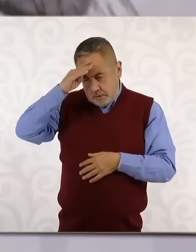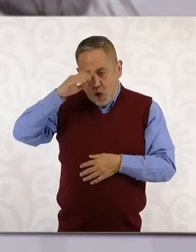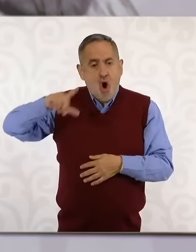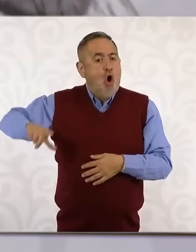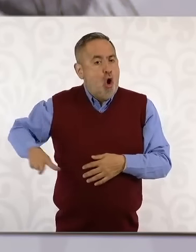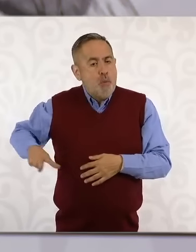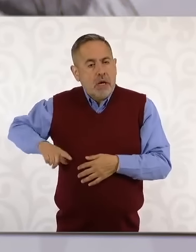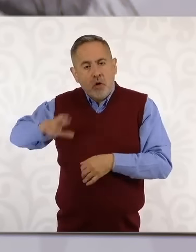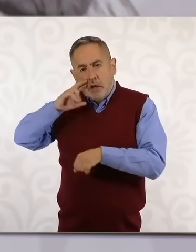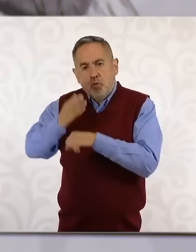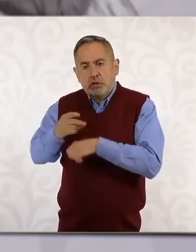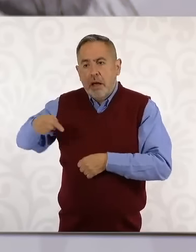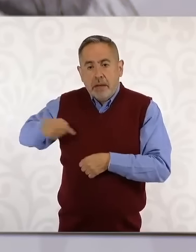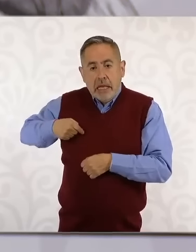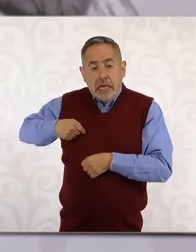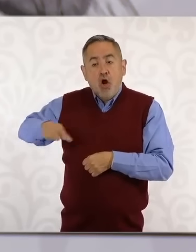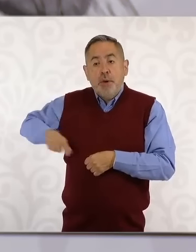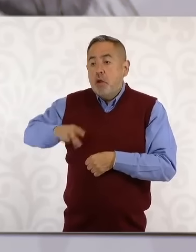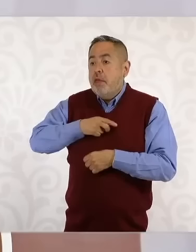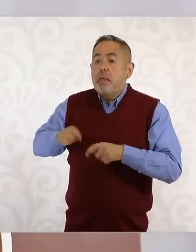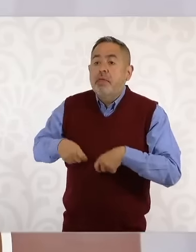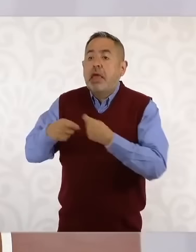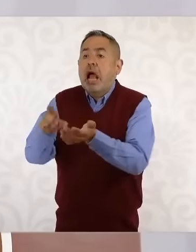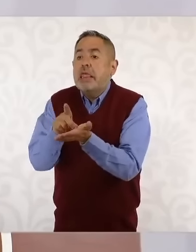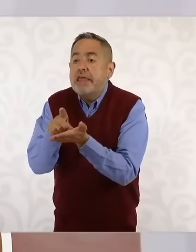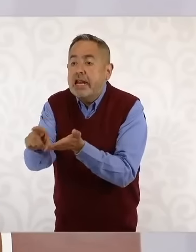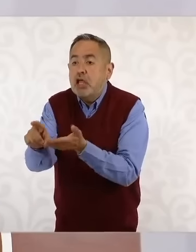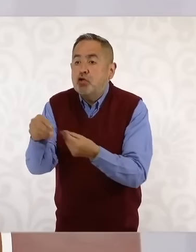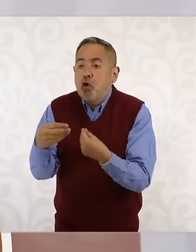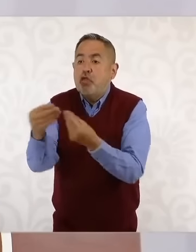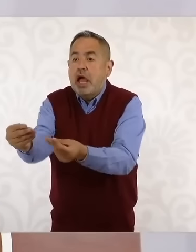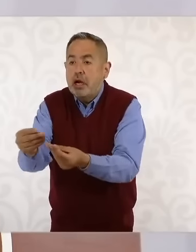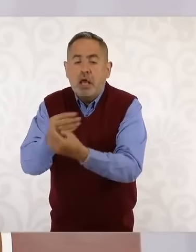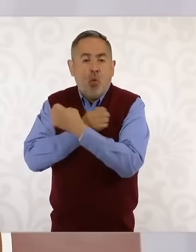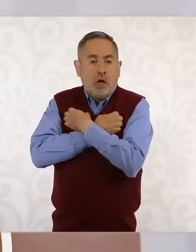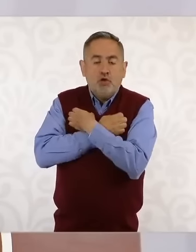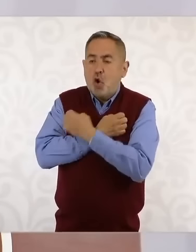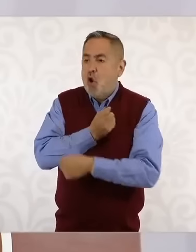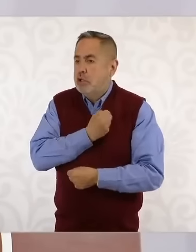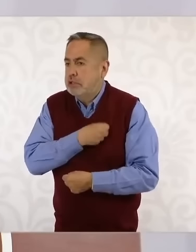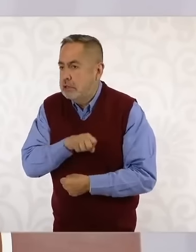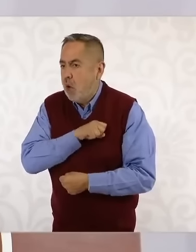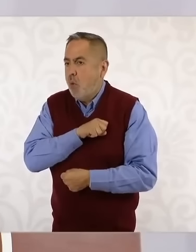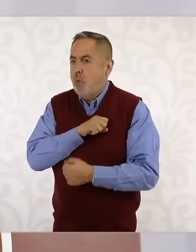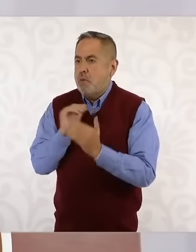garantizar los derechos del pueblo de México, educación, salud, acceso a la vivienda,